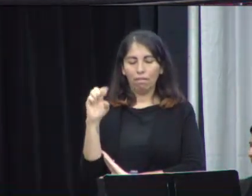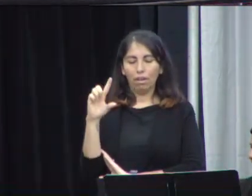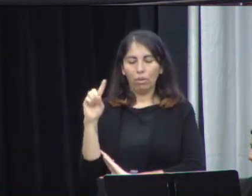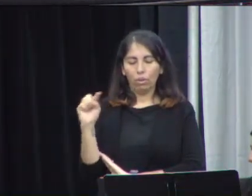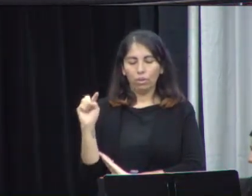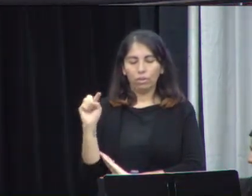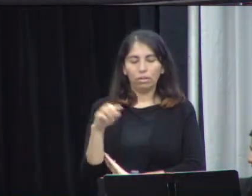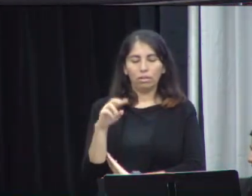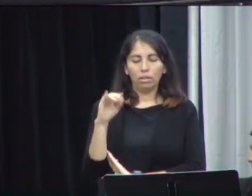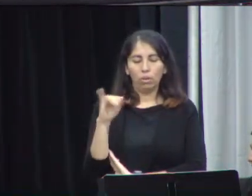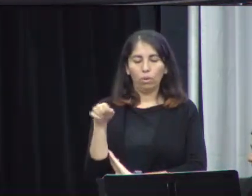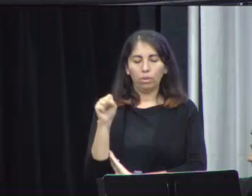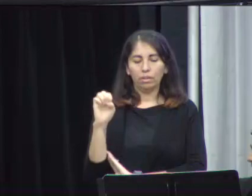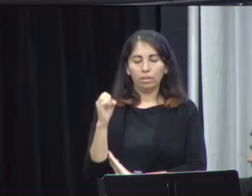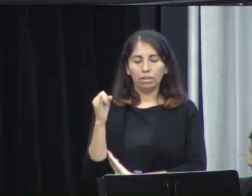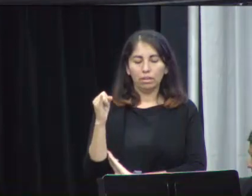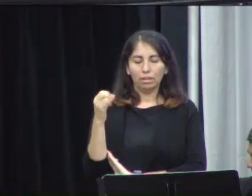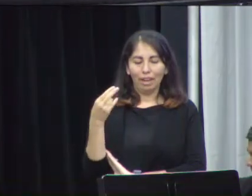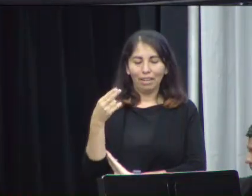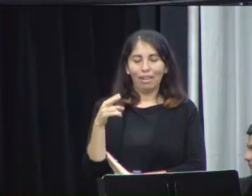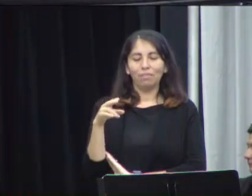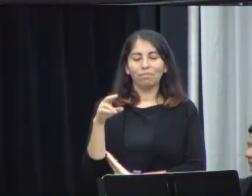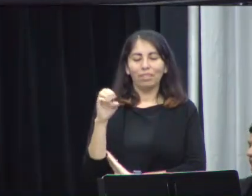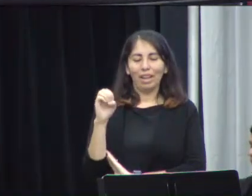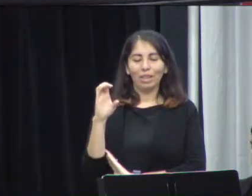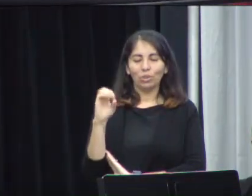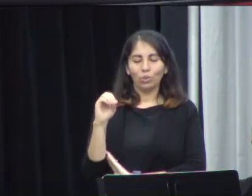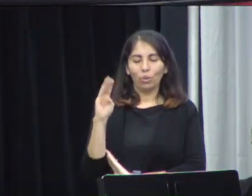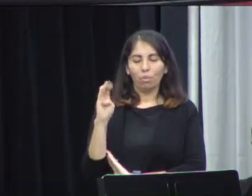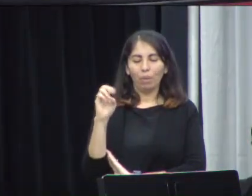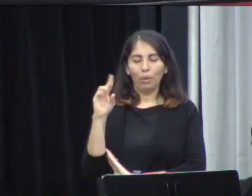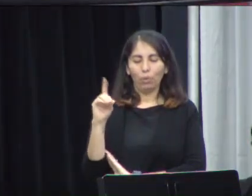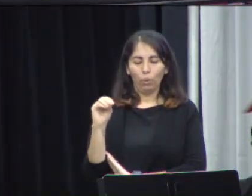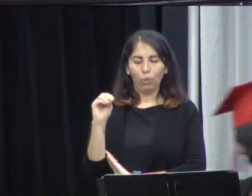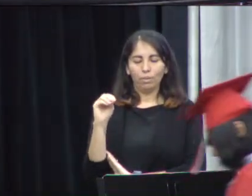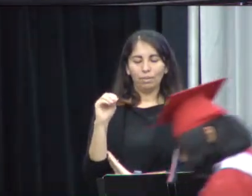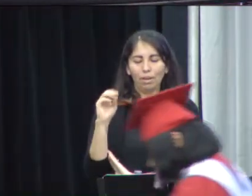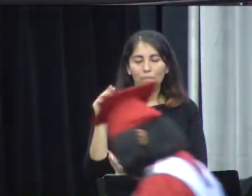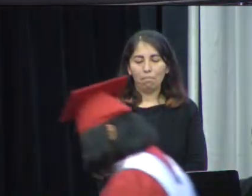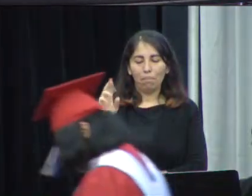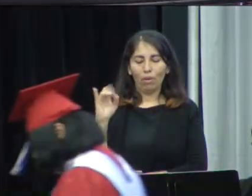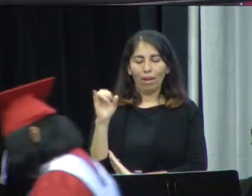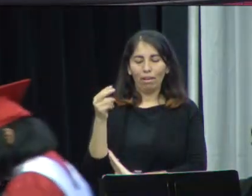Josiah Escovedo. (audience applauds) Mariah Esparsa.